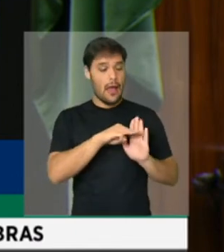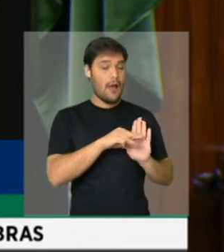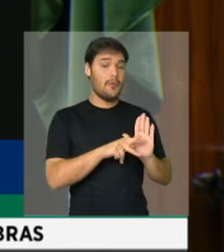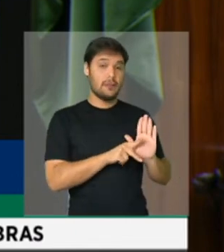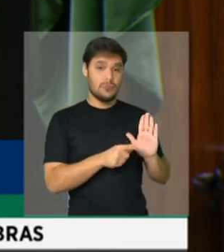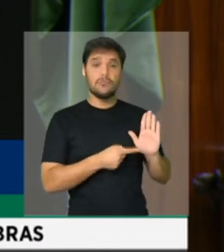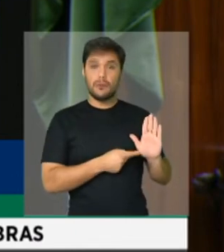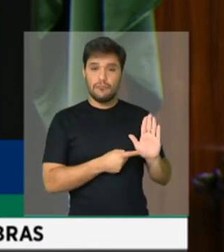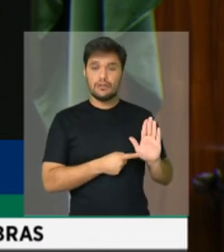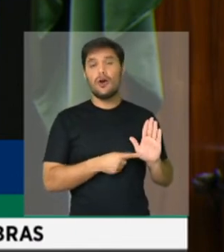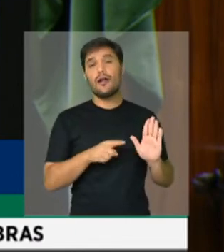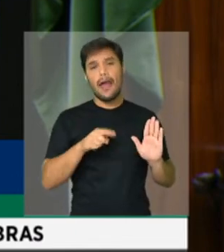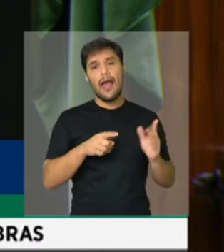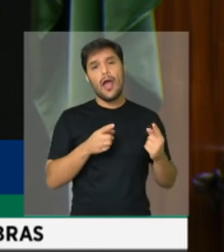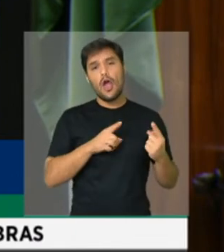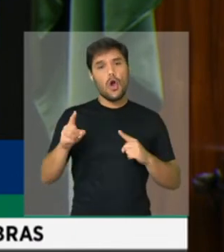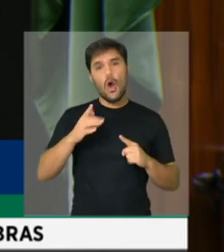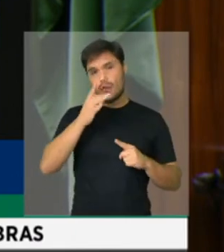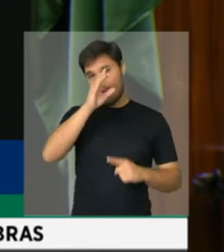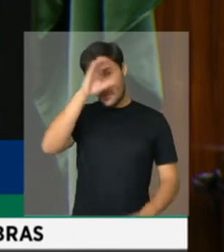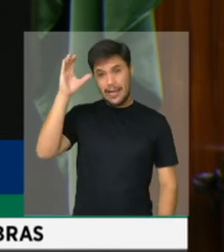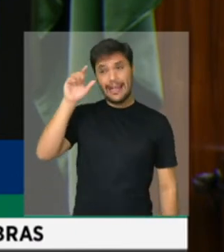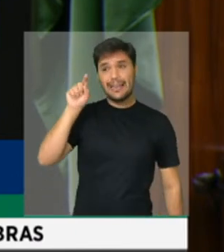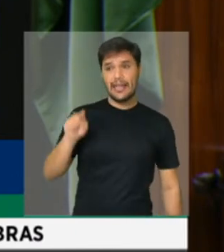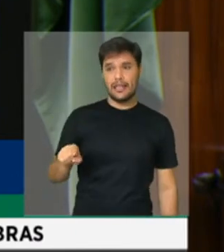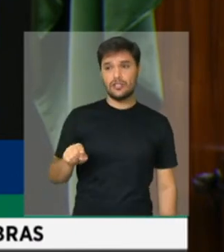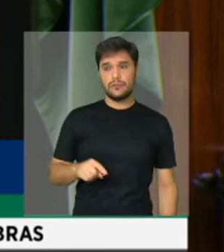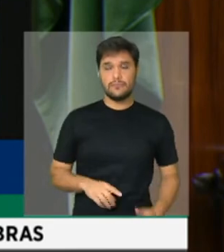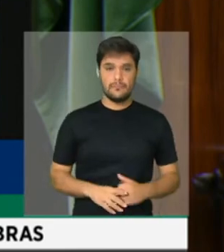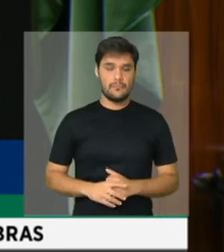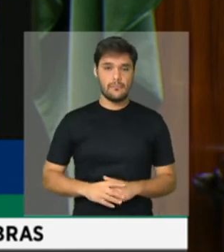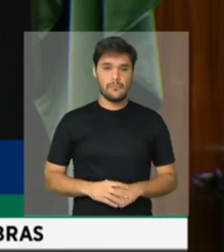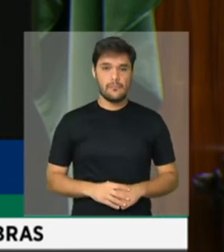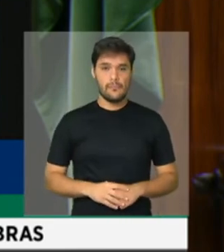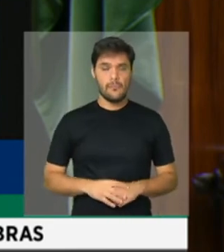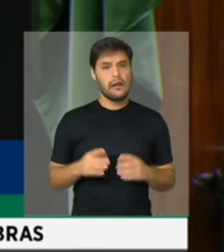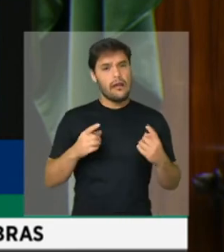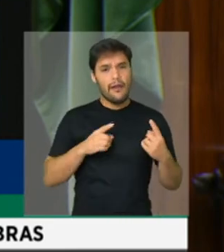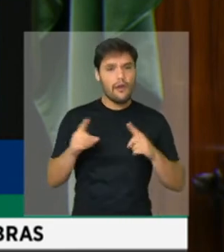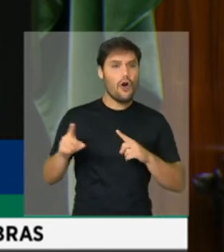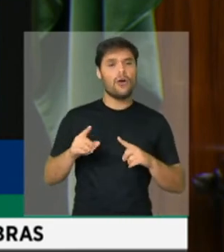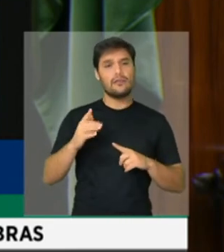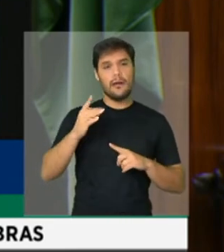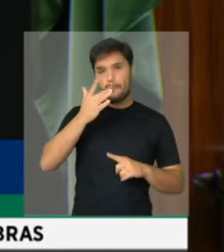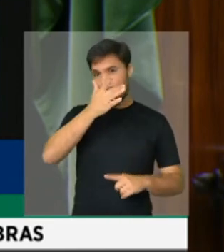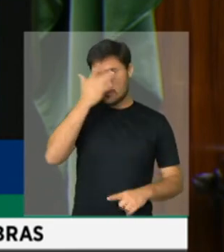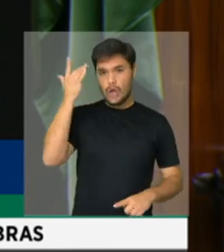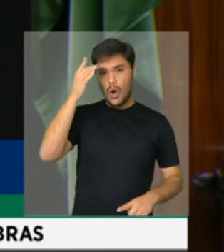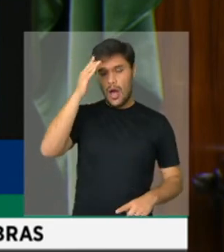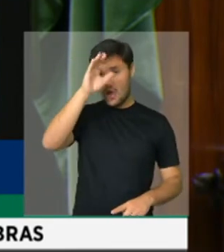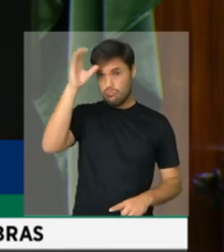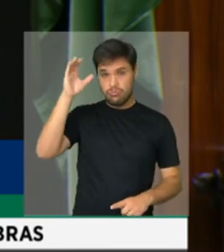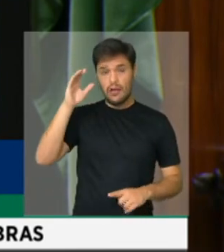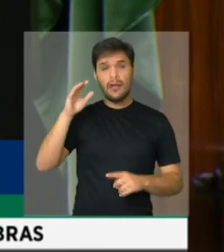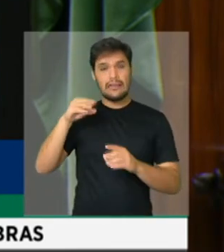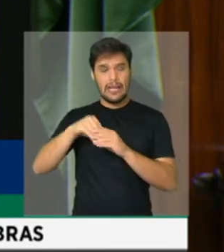DADO TARIFÁRIA. O ESFORÇO DO RELATOR É INSUFICIENTE, ALIÁ S... O ESFORÇO EXISTE EXATAMENTE PORQUE... A MEDIDA